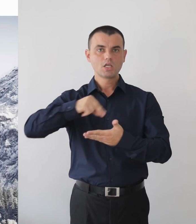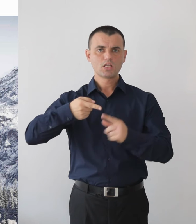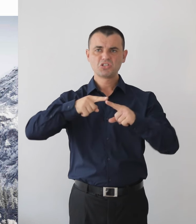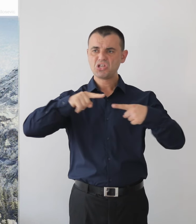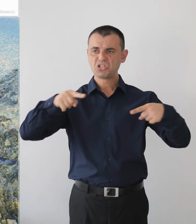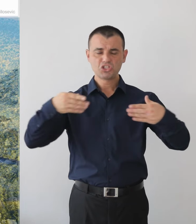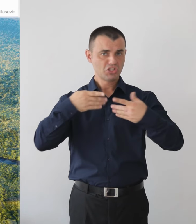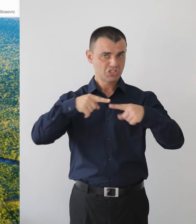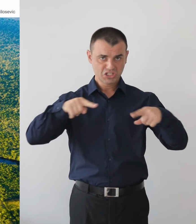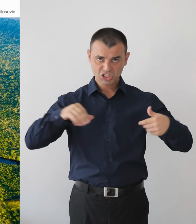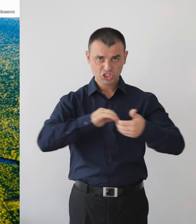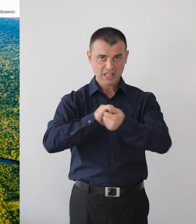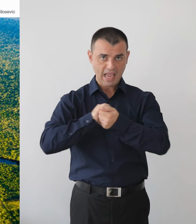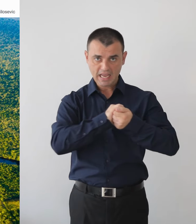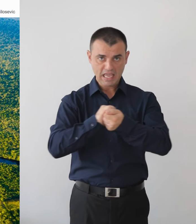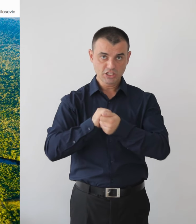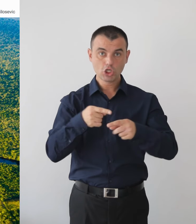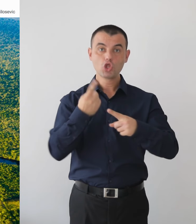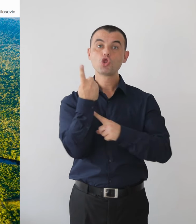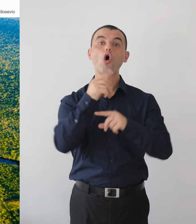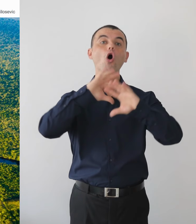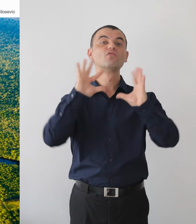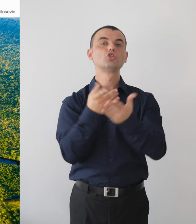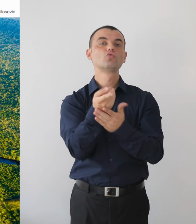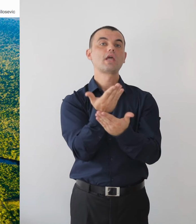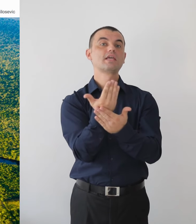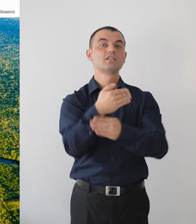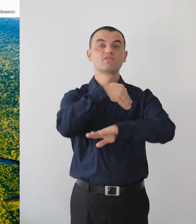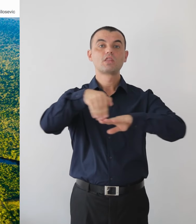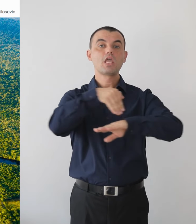Регистрацията е различна за всяка фондова агенция, но всички те изискват имейл